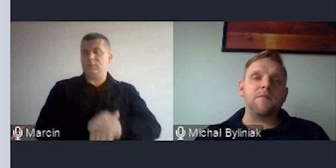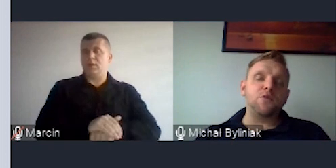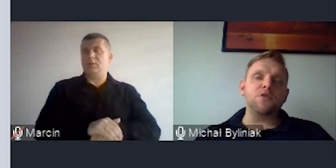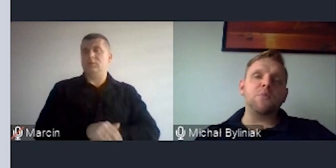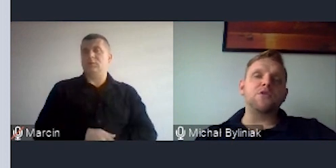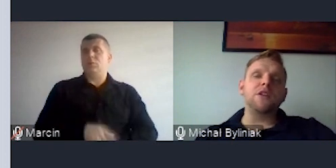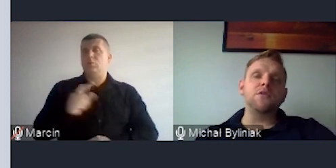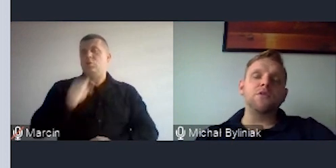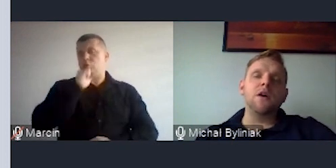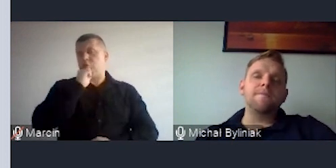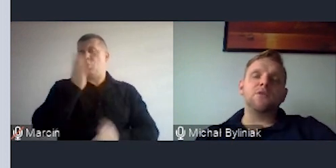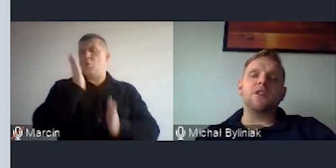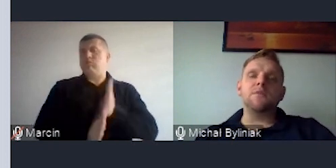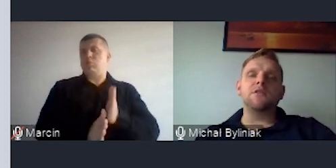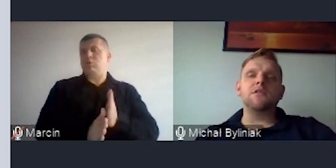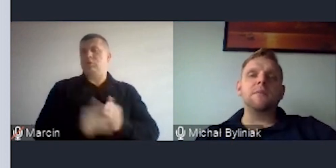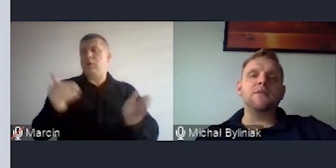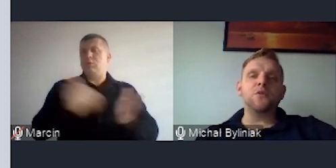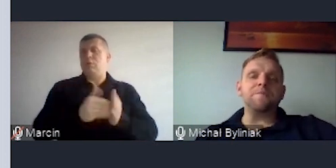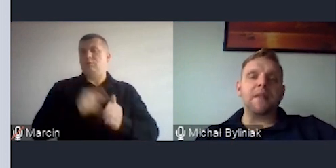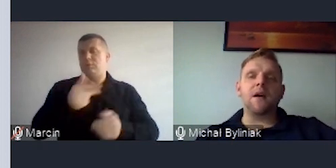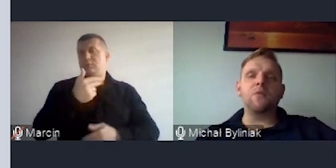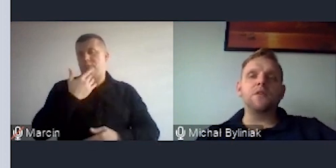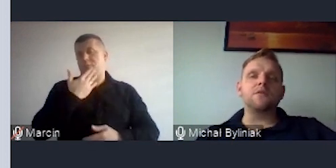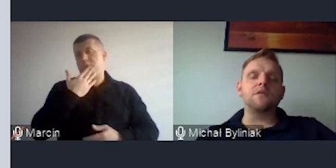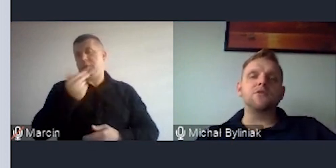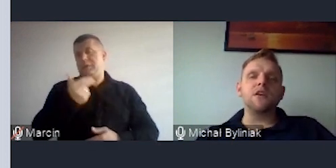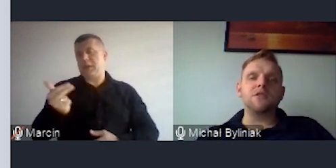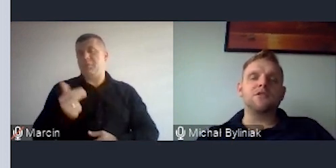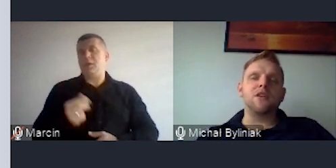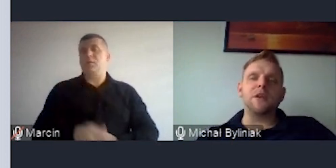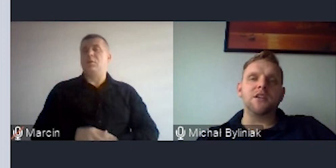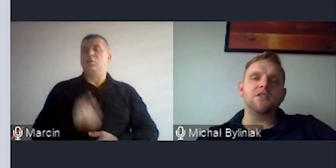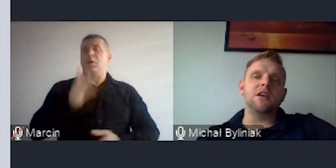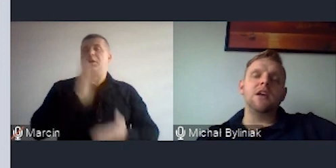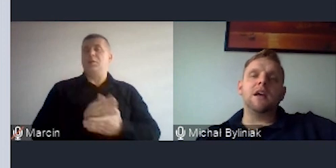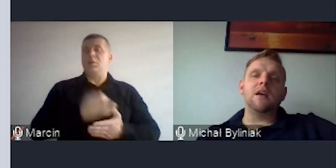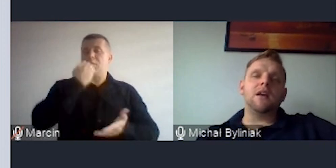To w dużym uproszczeniu podszedłem do tego tematu mówiąc o tym, że to tylko pieczęć,